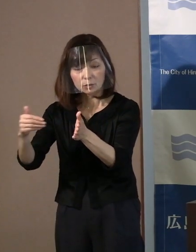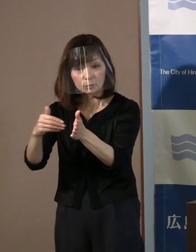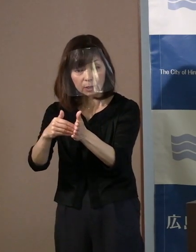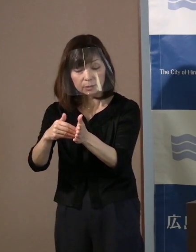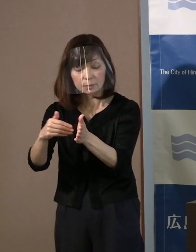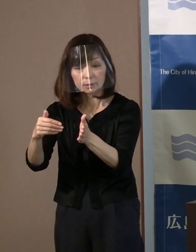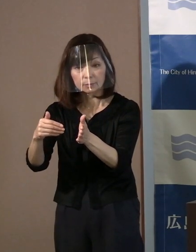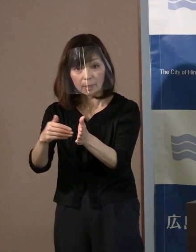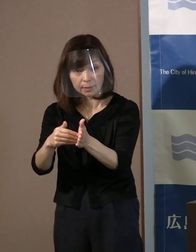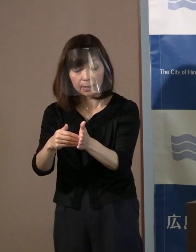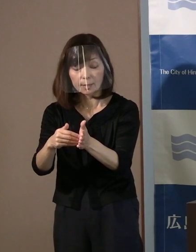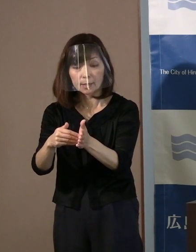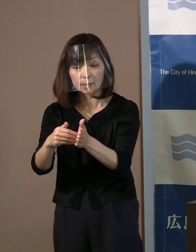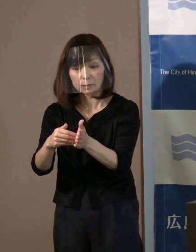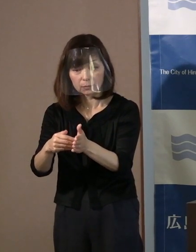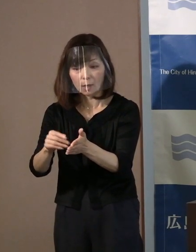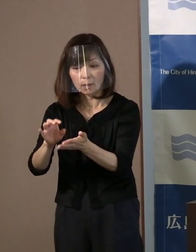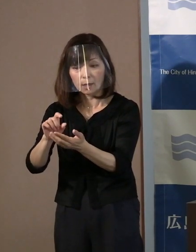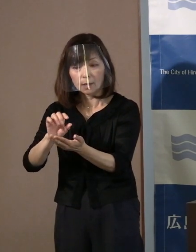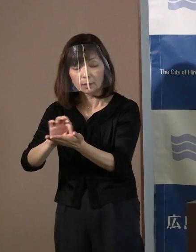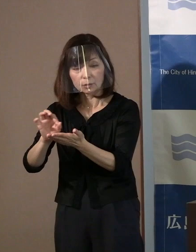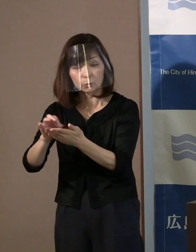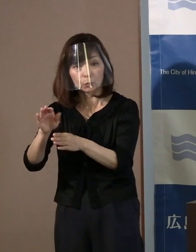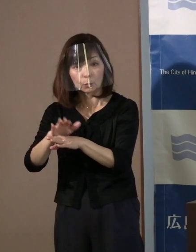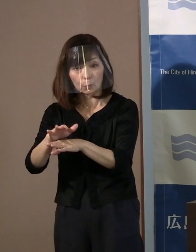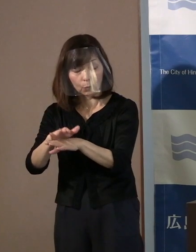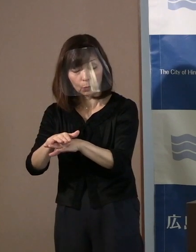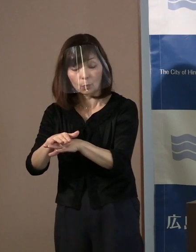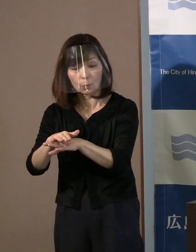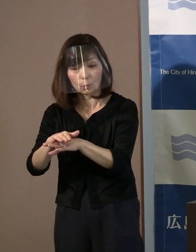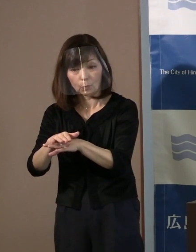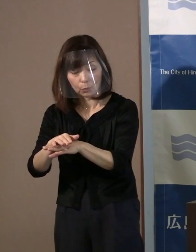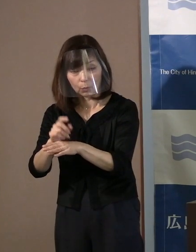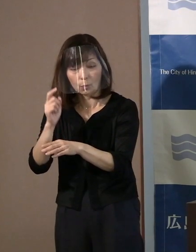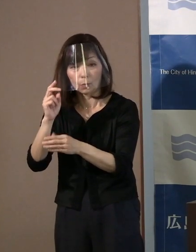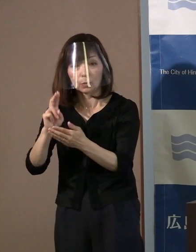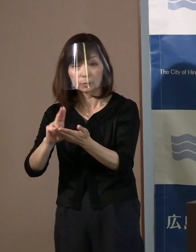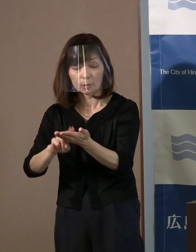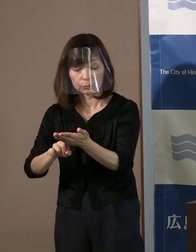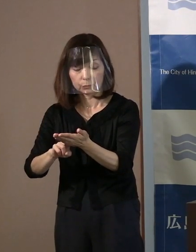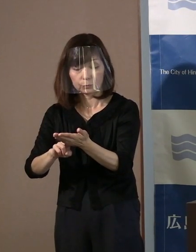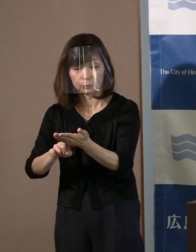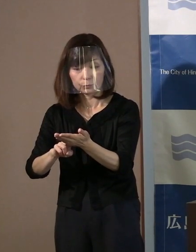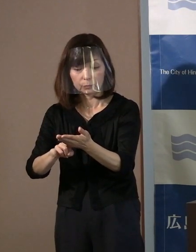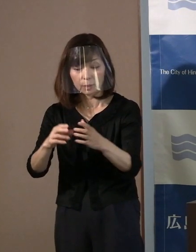処理をしたいと思っています｡ なお､切り取った遺構に関しましては､